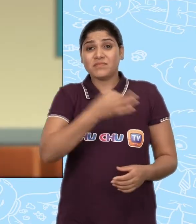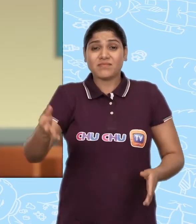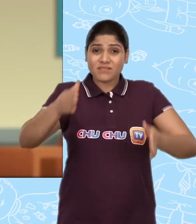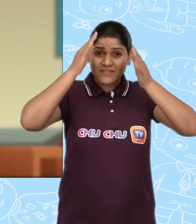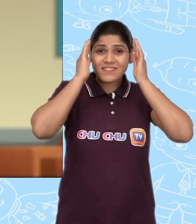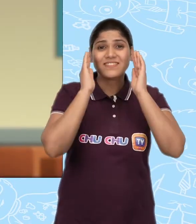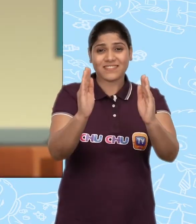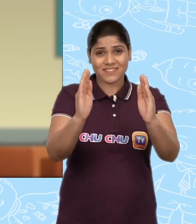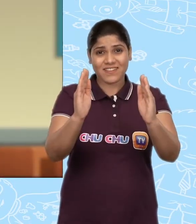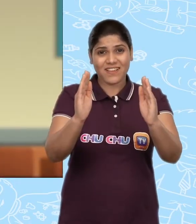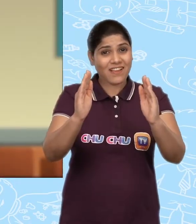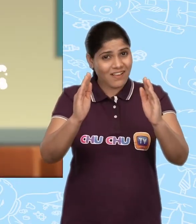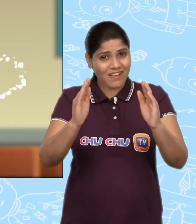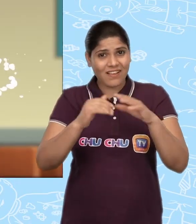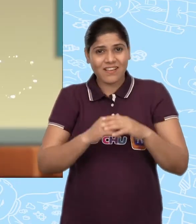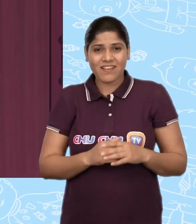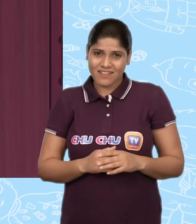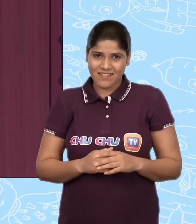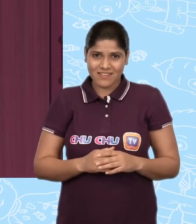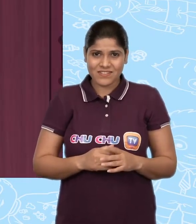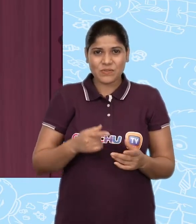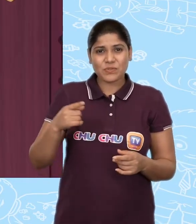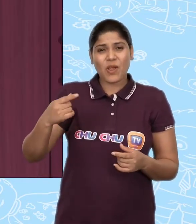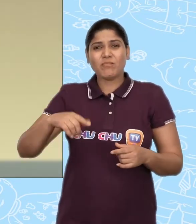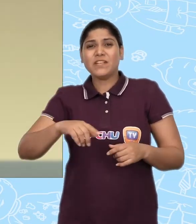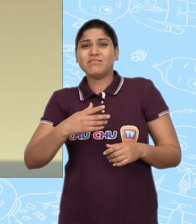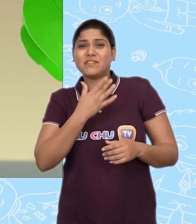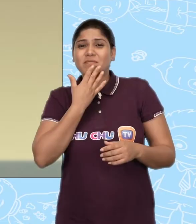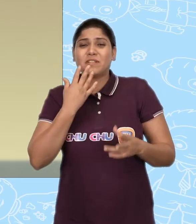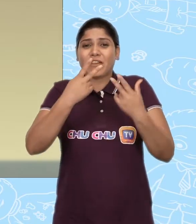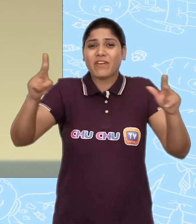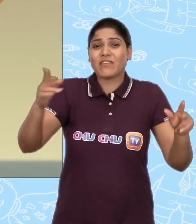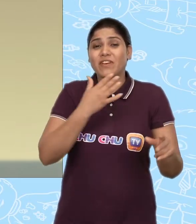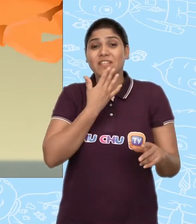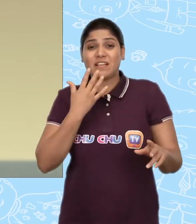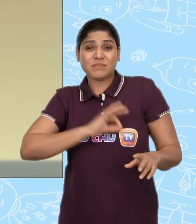Cussly अपनी रोजमरा की चीज़ो पर खास ध्यान देता था। उसे अलग अलग रंग पसंद नहीं थे।